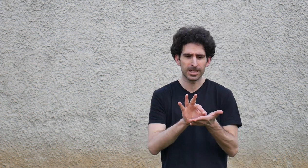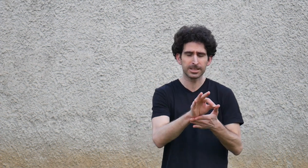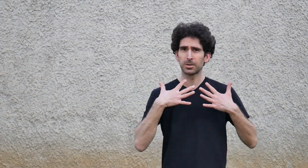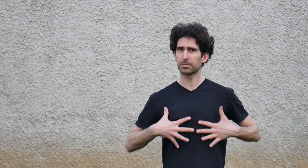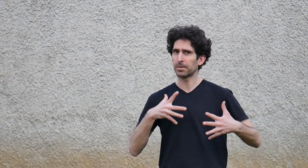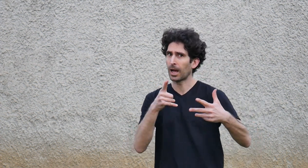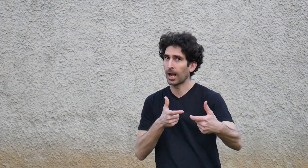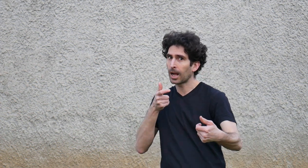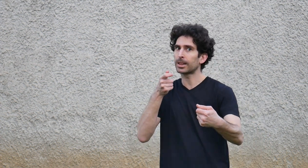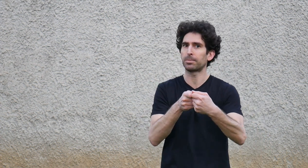de survie où le corps s'est adapté.